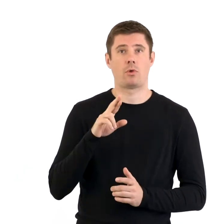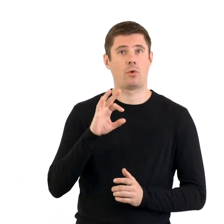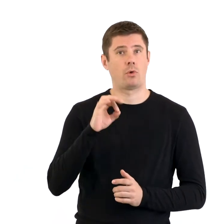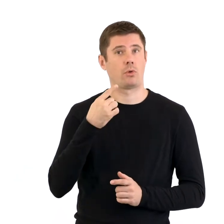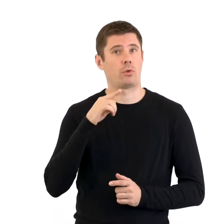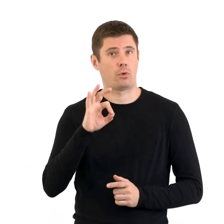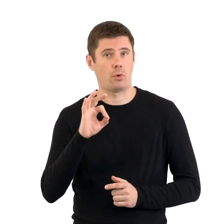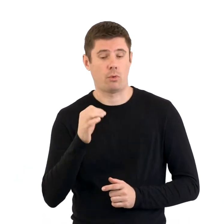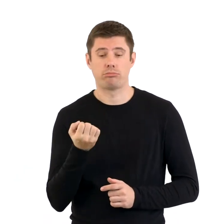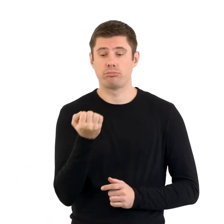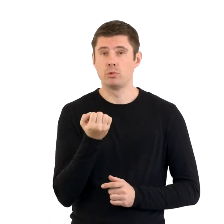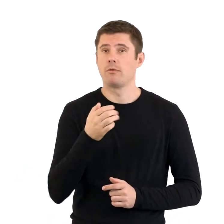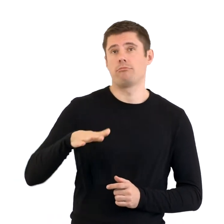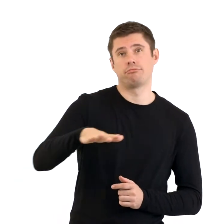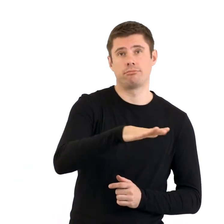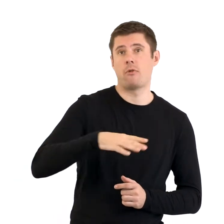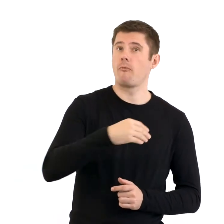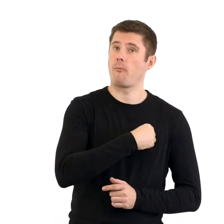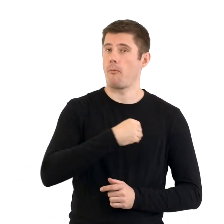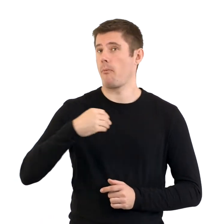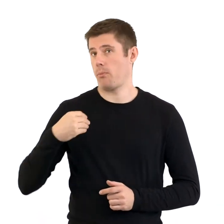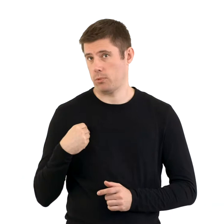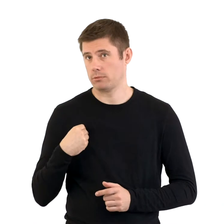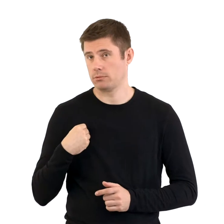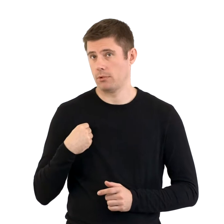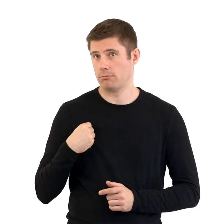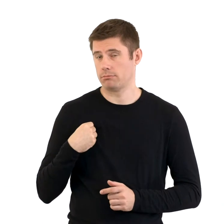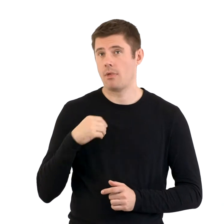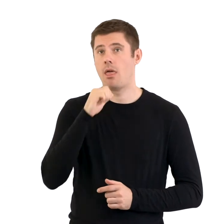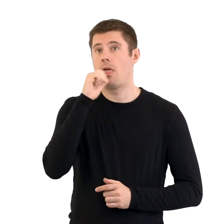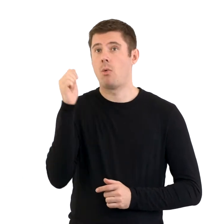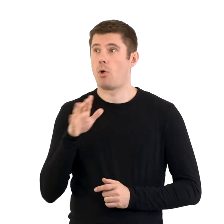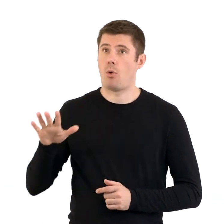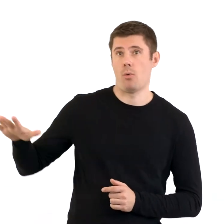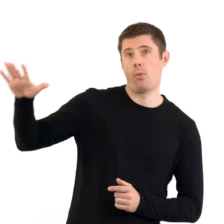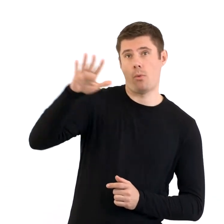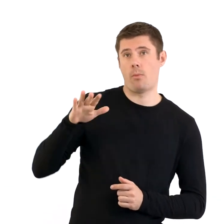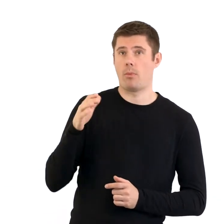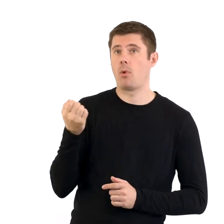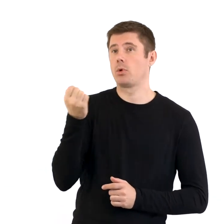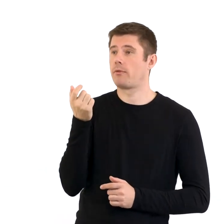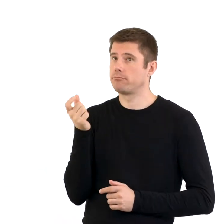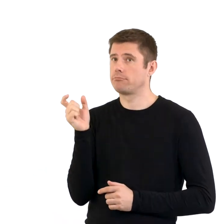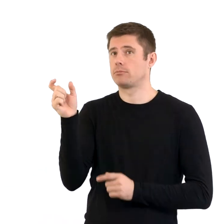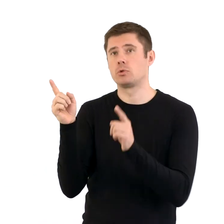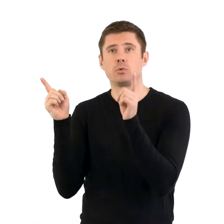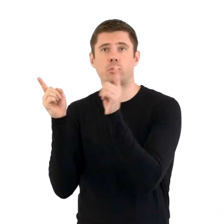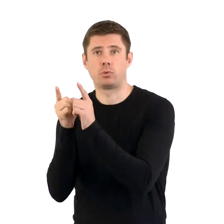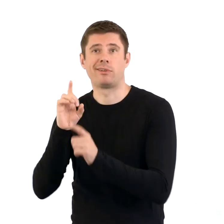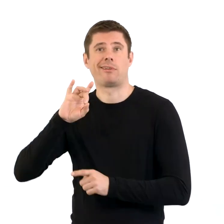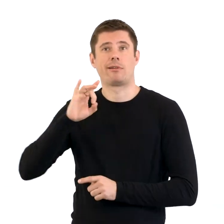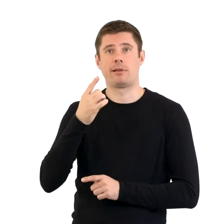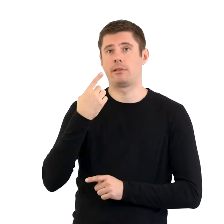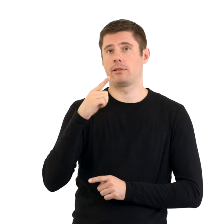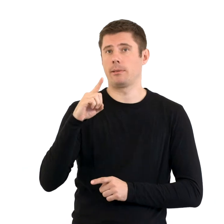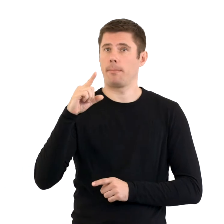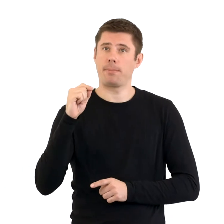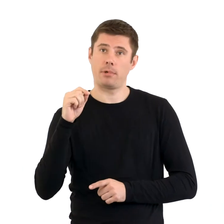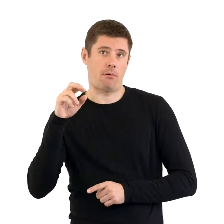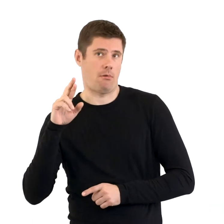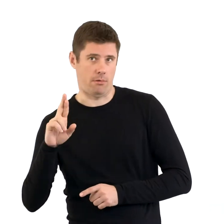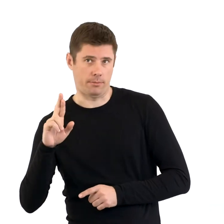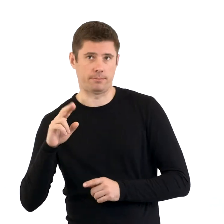Skrót RODO jest używany w Polsce, a w Europie skrót GDPR.